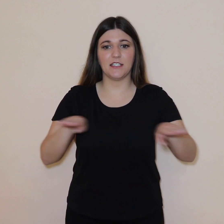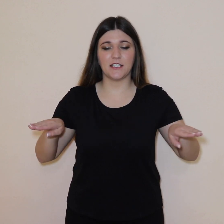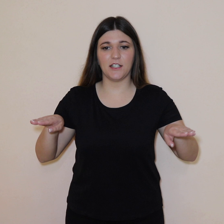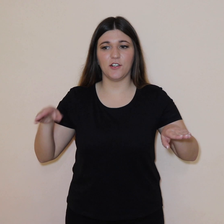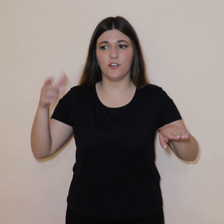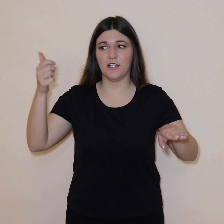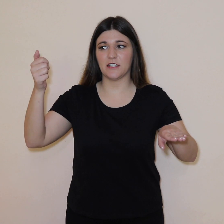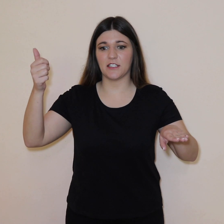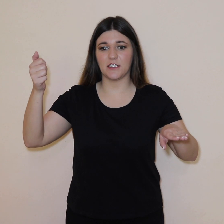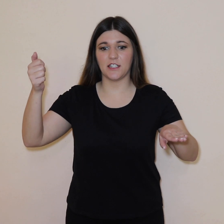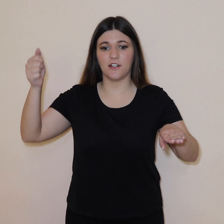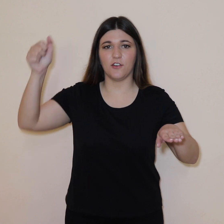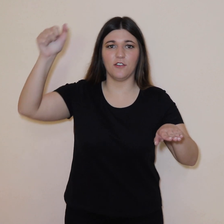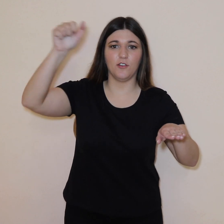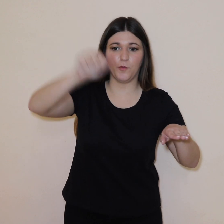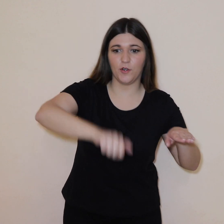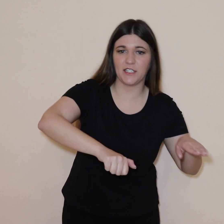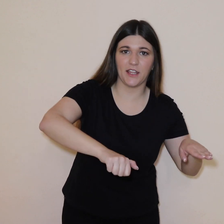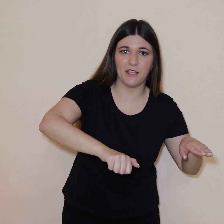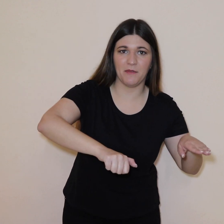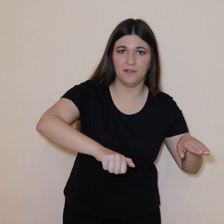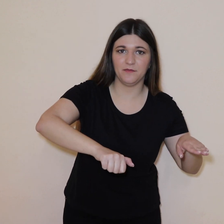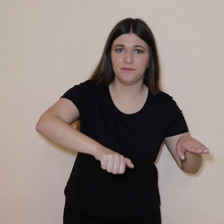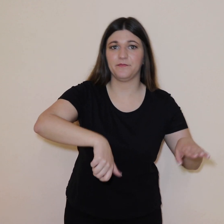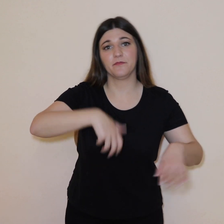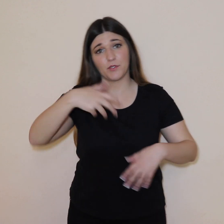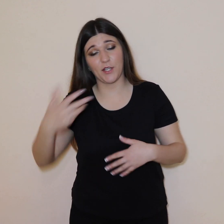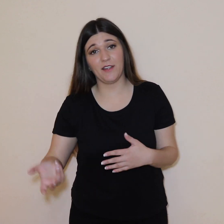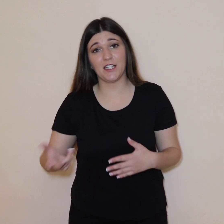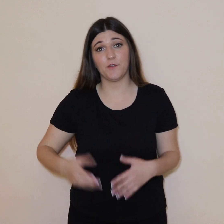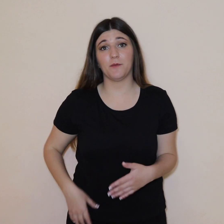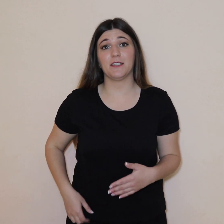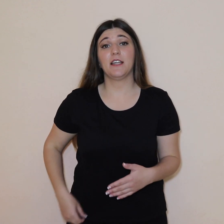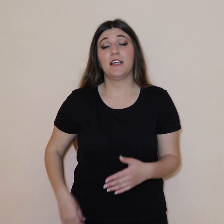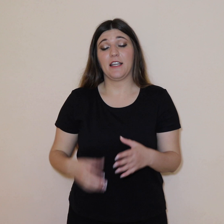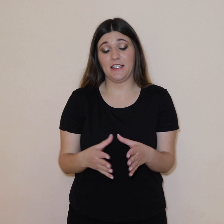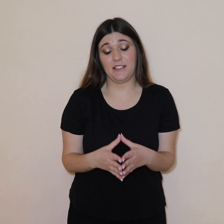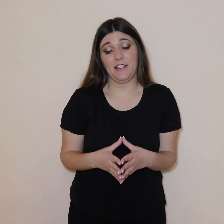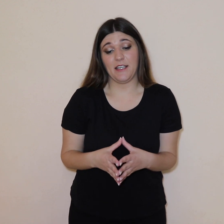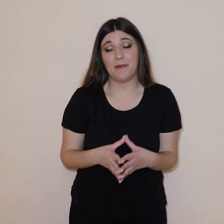es el signo" "este es el signo" ¿lo pongo así encima? Pues hay una de las formas que se llaman